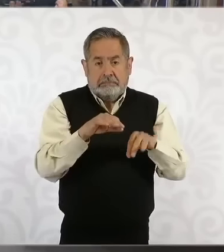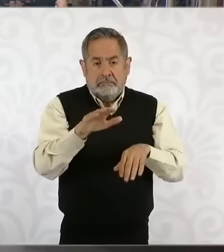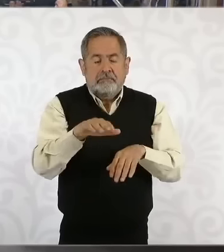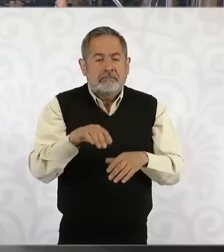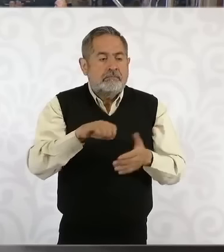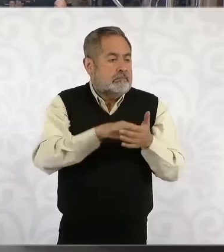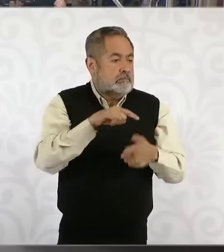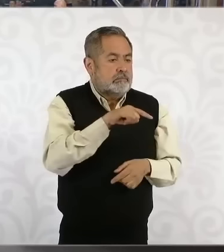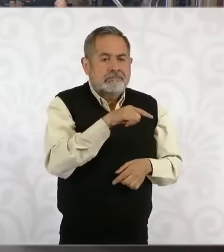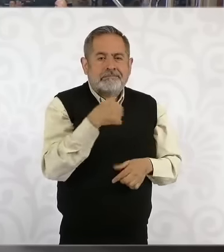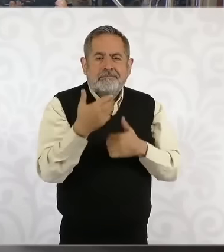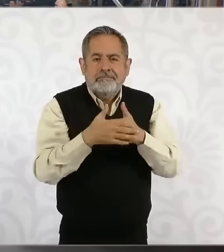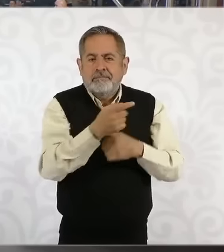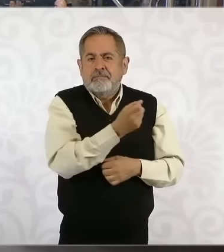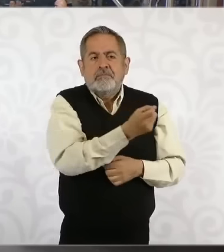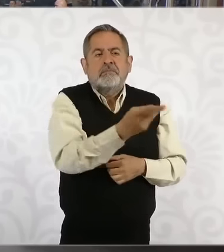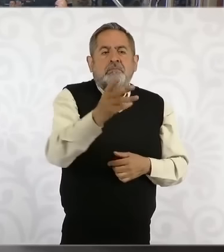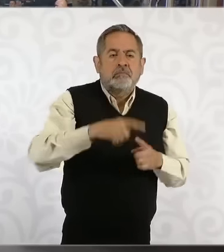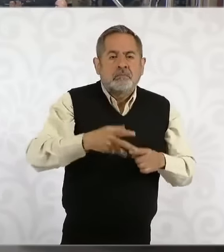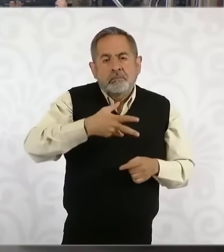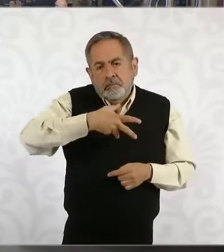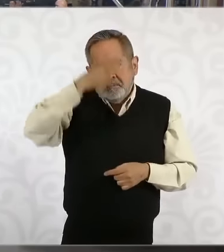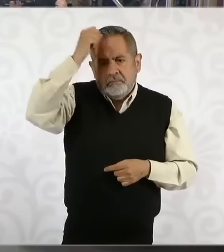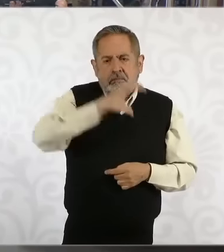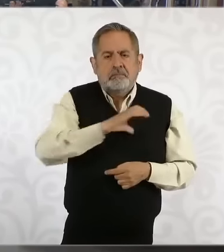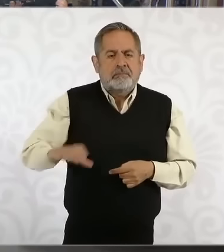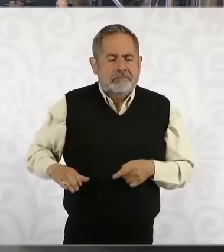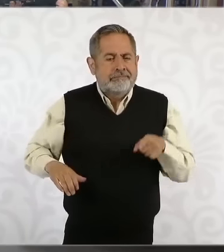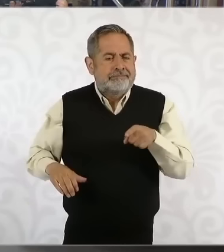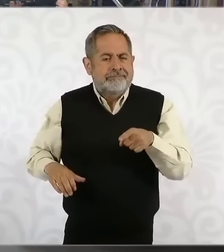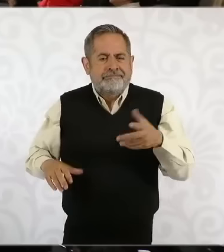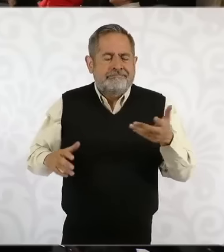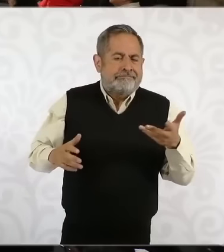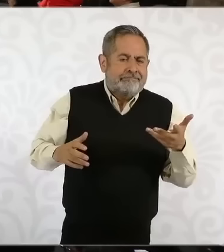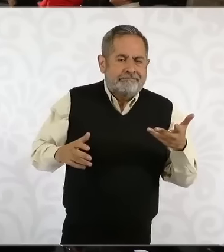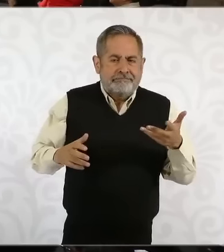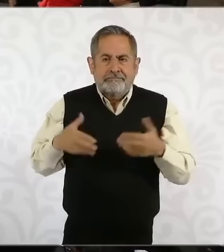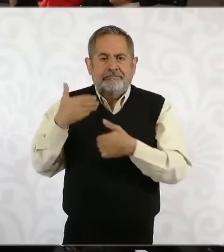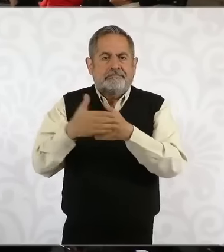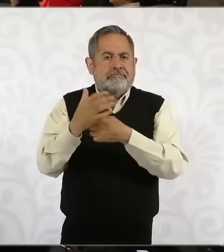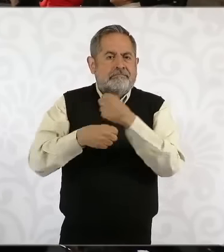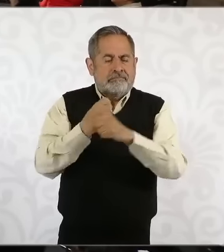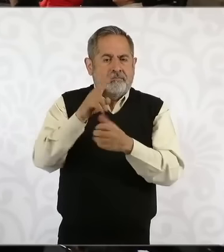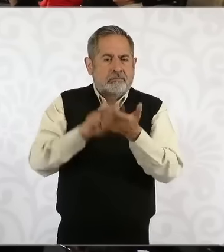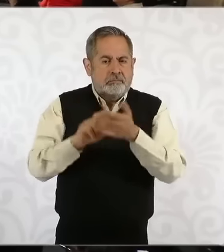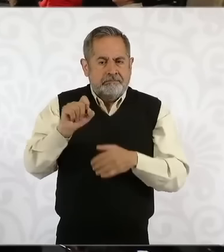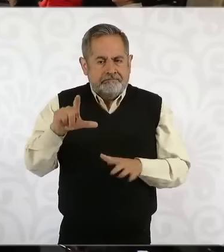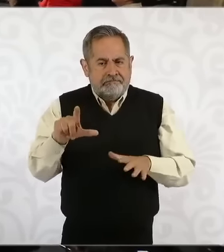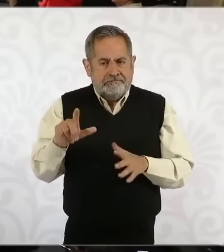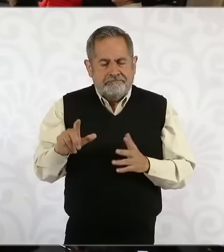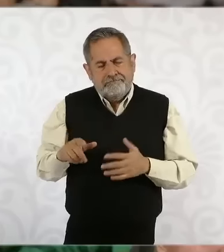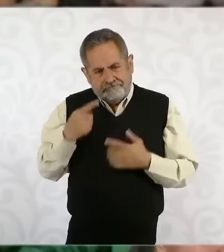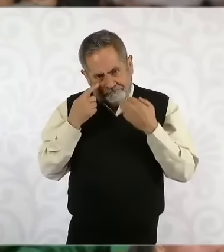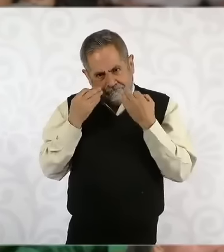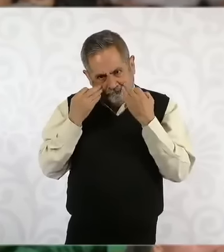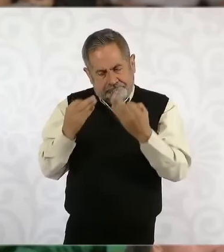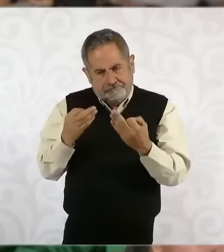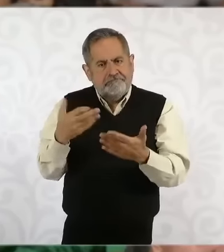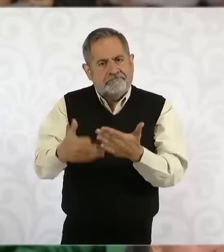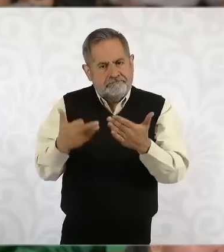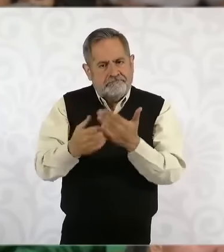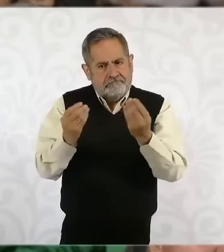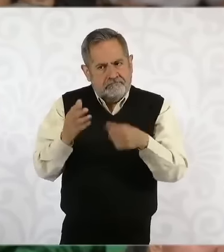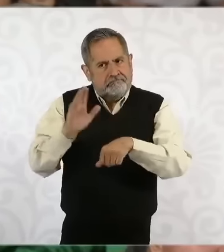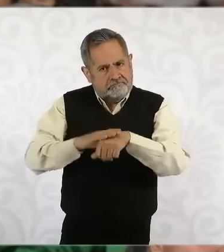candidatos del movimiento en para el 202. Creo que ha dejado ahí mucha tarea y mucha carnita para la